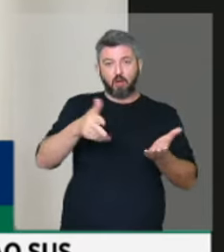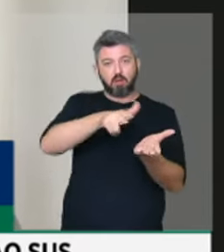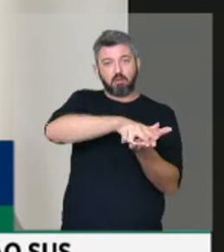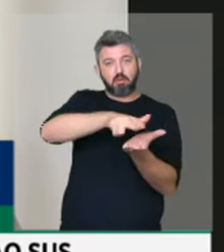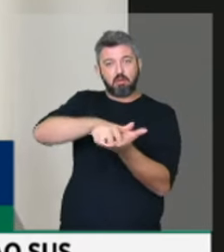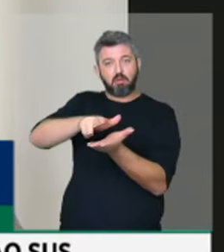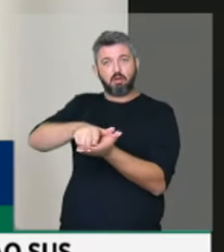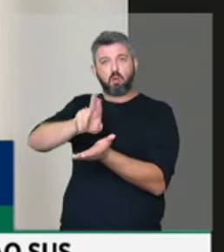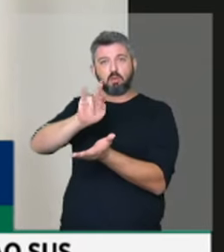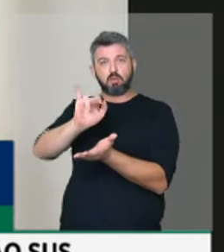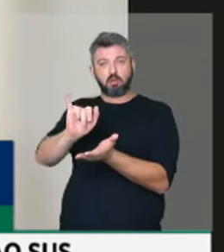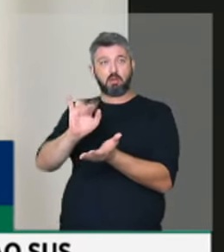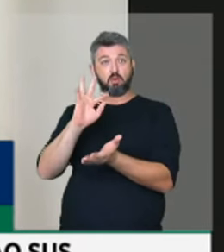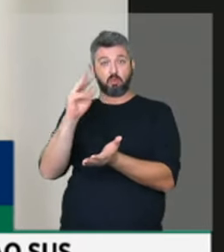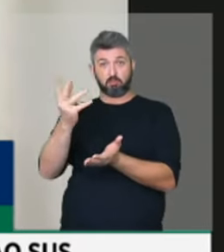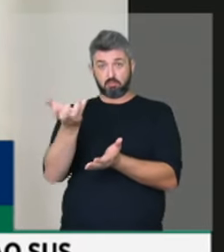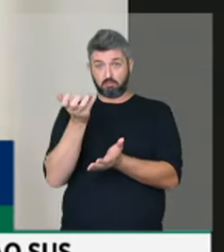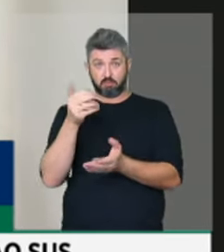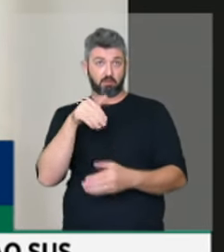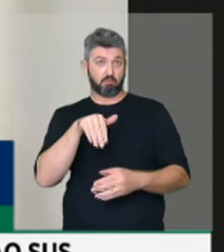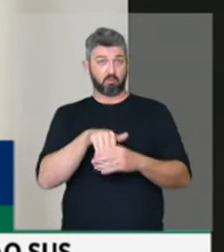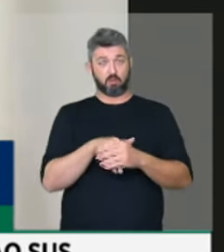TODO MUNDO QUER VOTAR COVID. MAS QUANDO VEM A OPORTUNIDADE DE VOTAR COVID, SE INVENTA